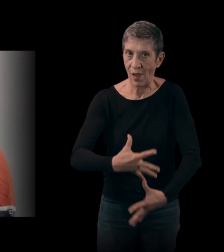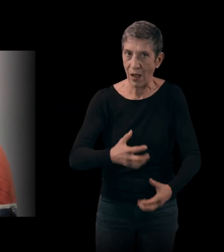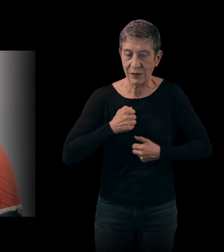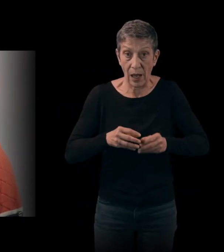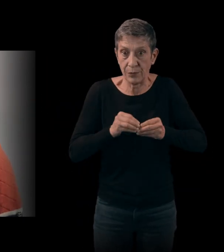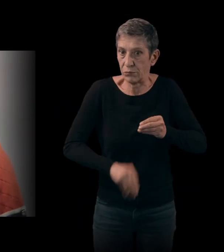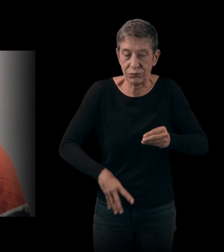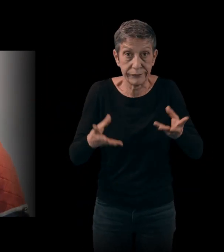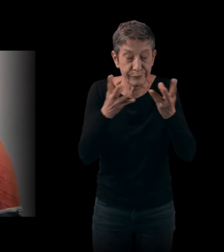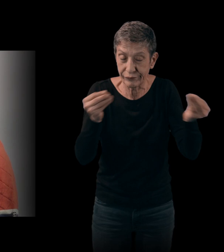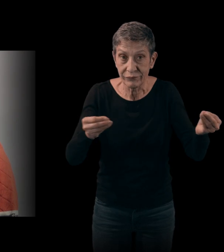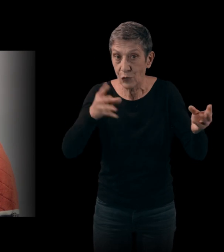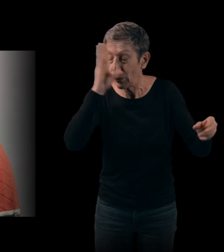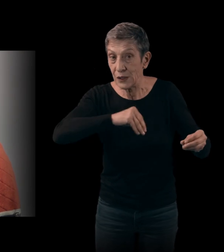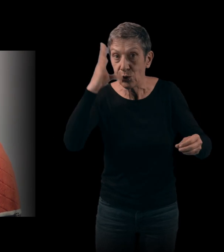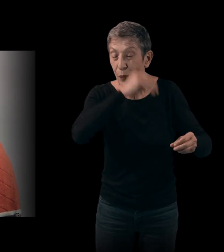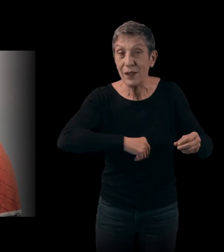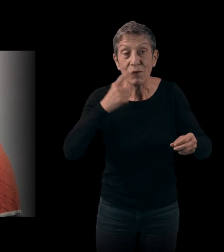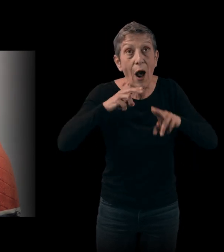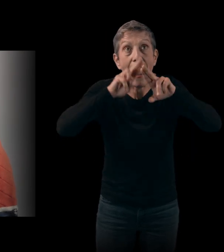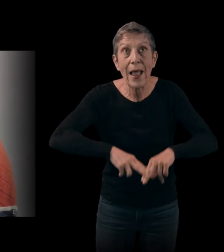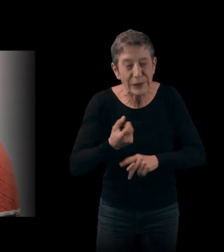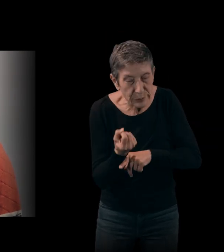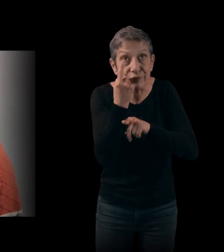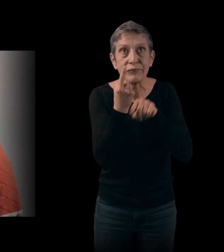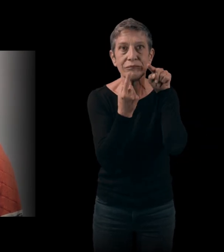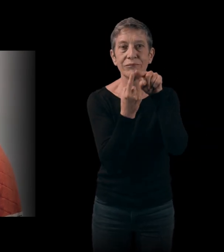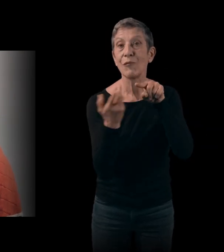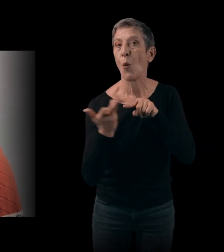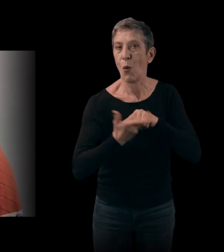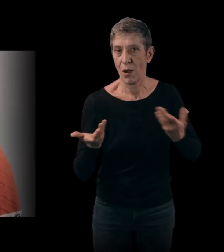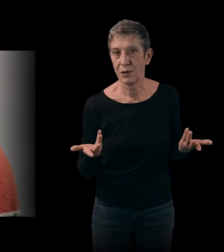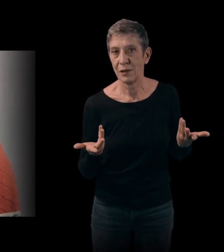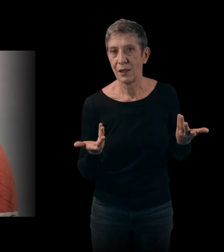pour voir ce qui allait resurgir, et en faisant confiance à ma